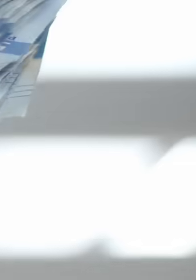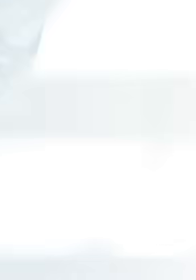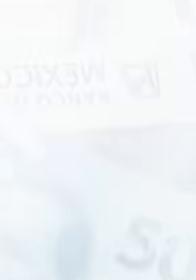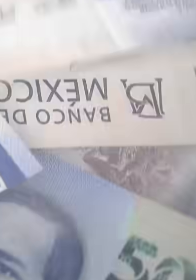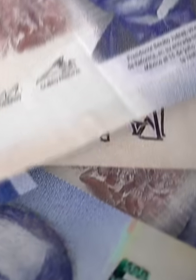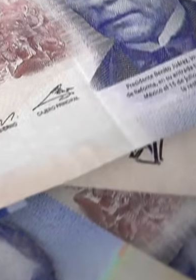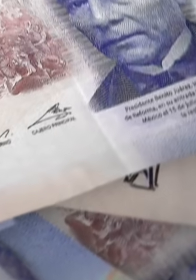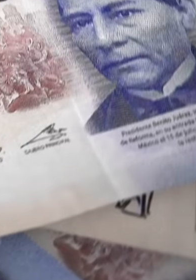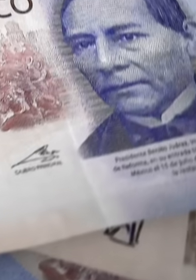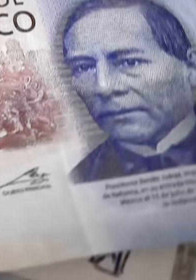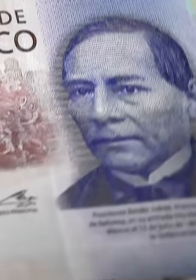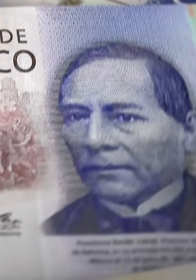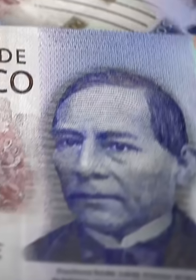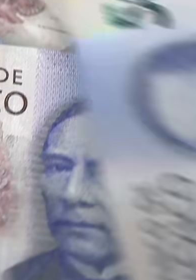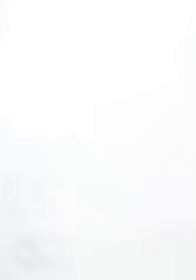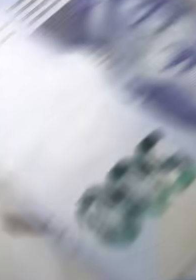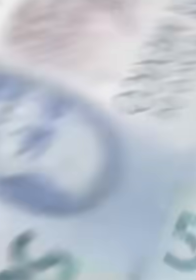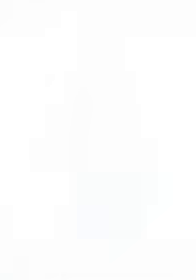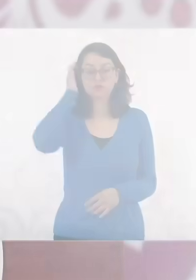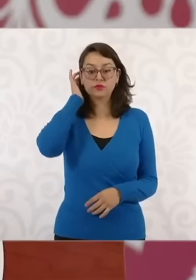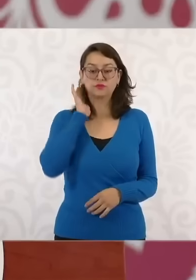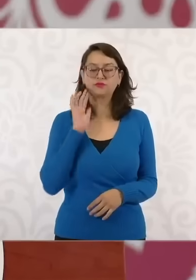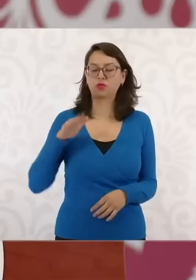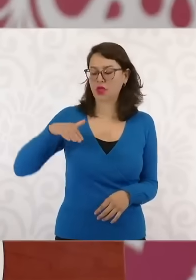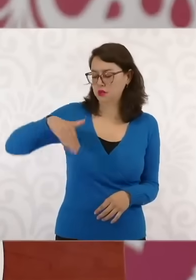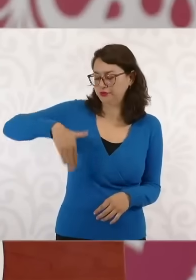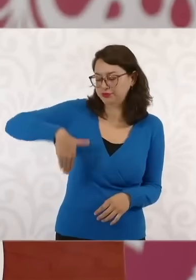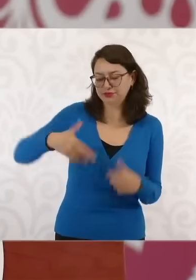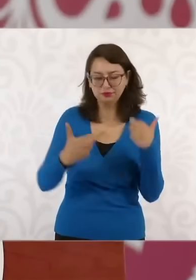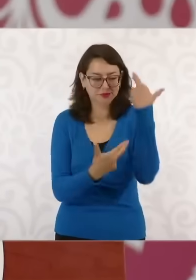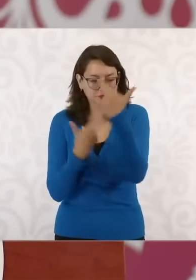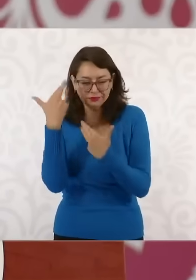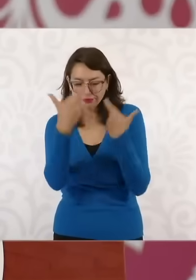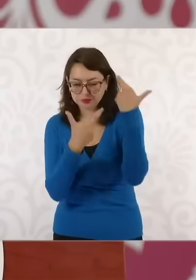de pesos están en juego y ya lo dijo la presidenta que hoy los tiempos cambiaron.